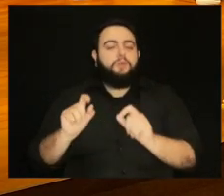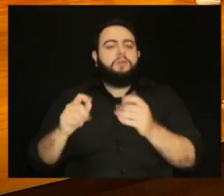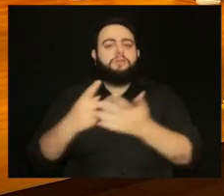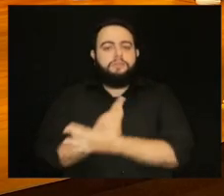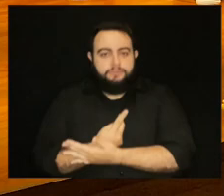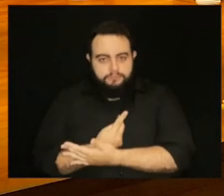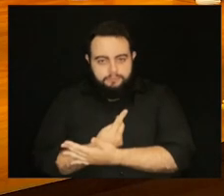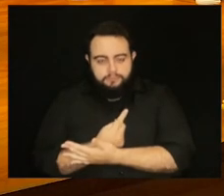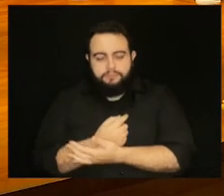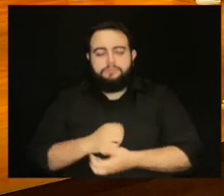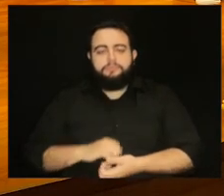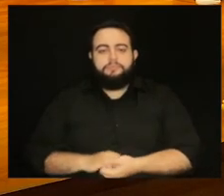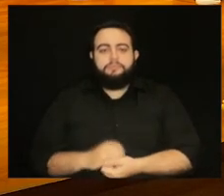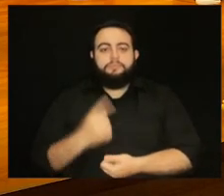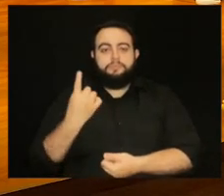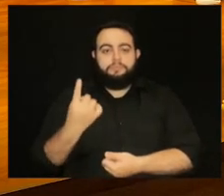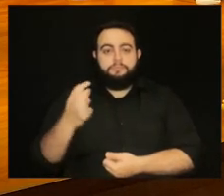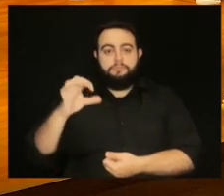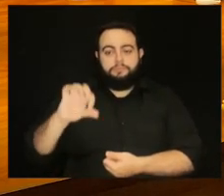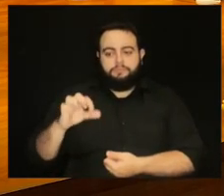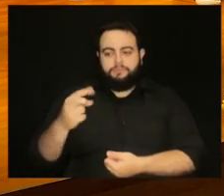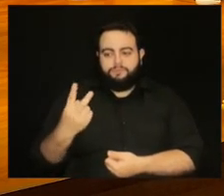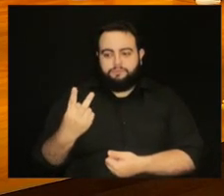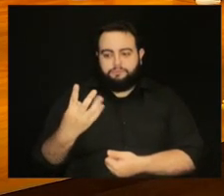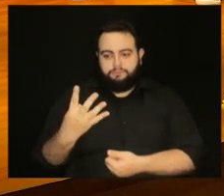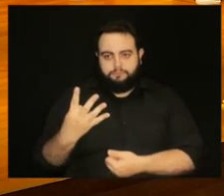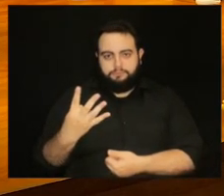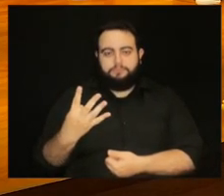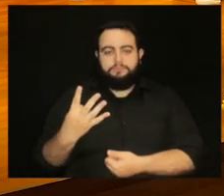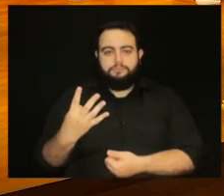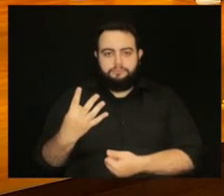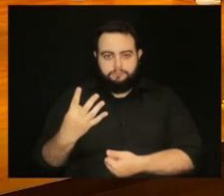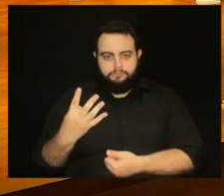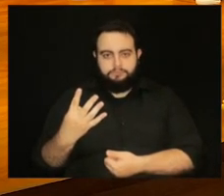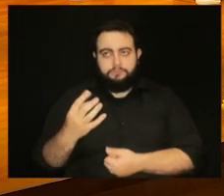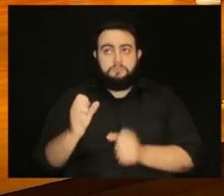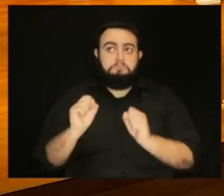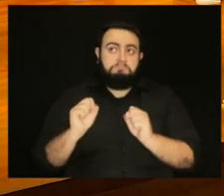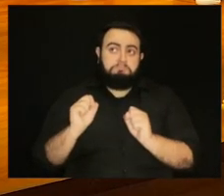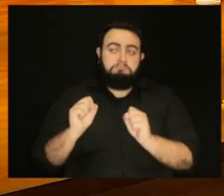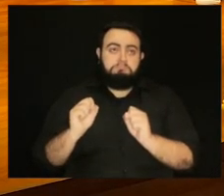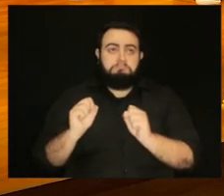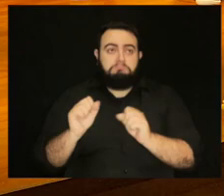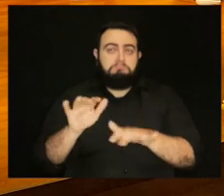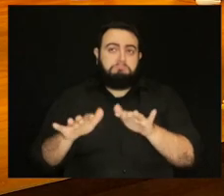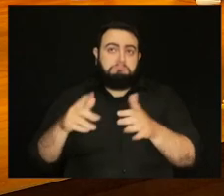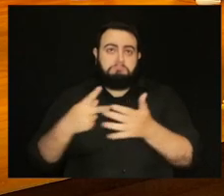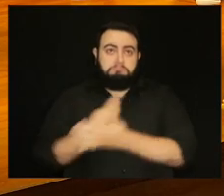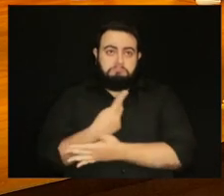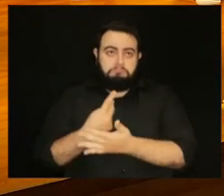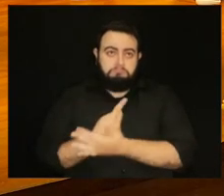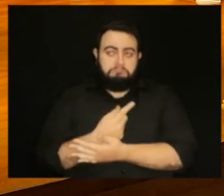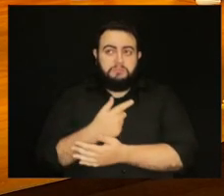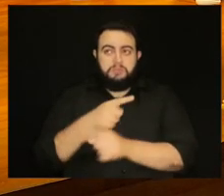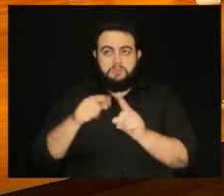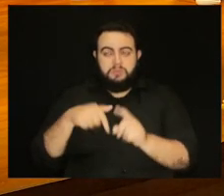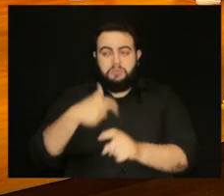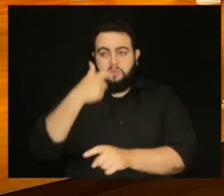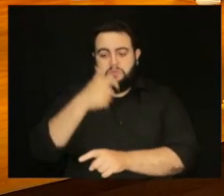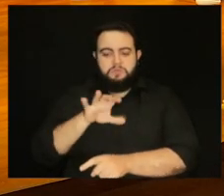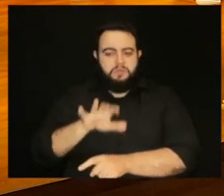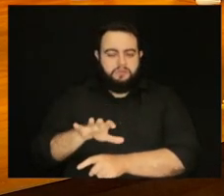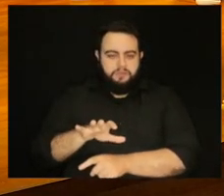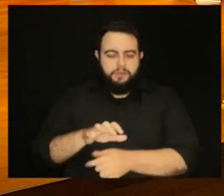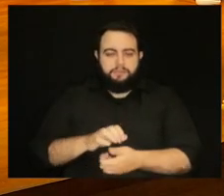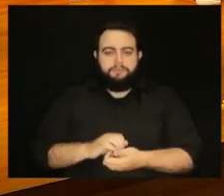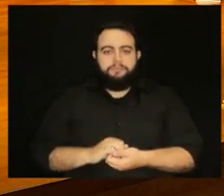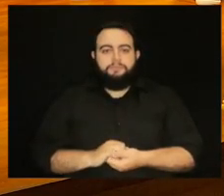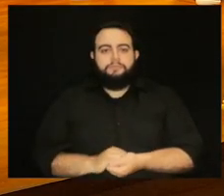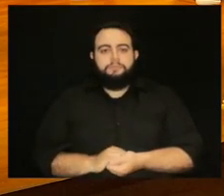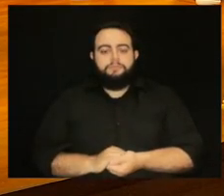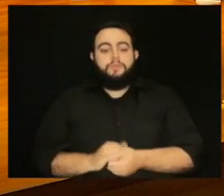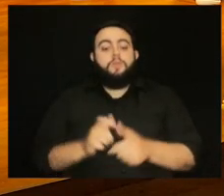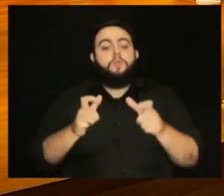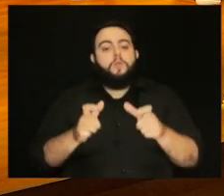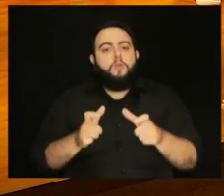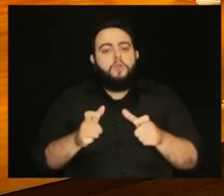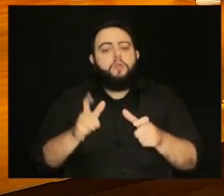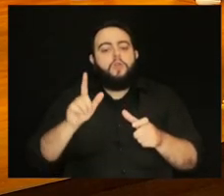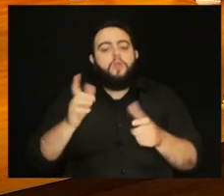1924 posso estar errando por um ou dois anos mas acho que é isso aí, onde hoje é o Shopping Total e